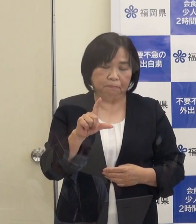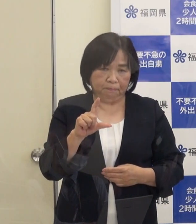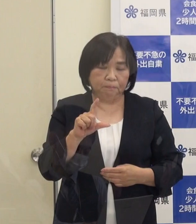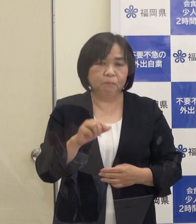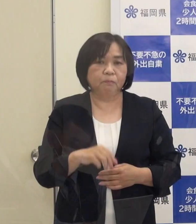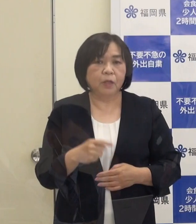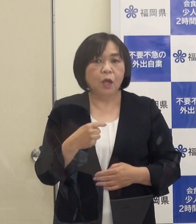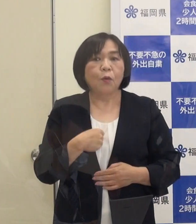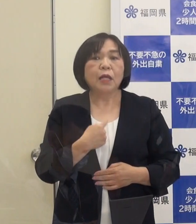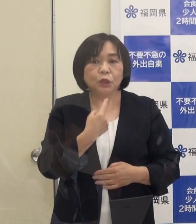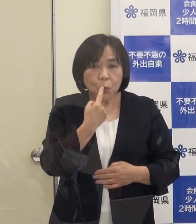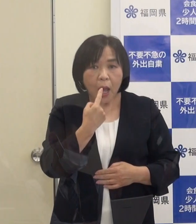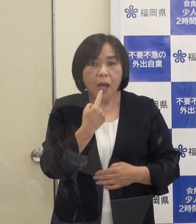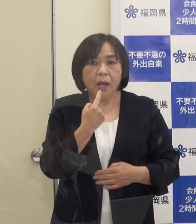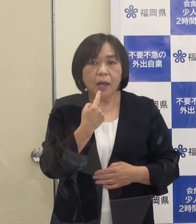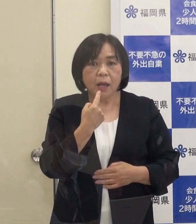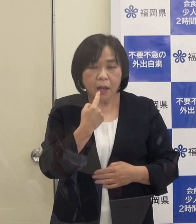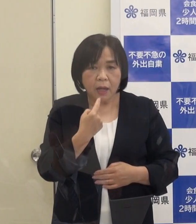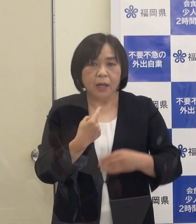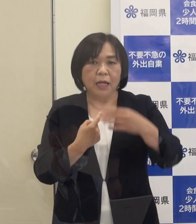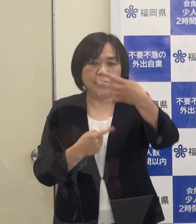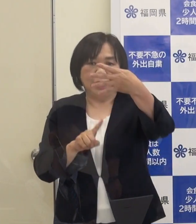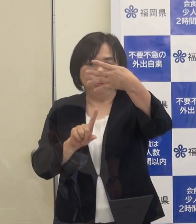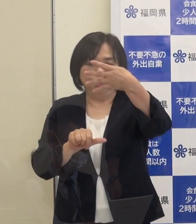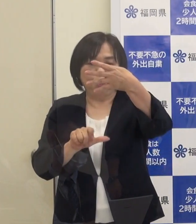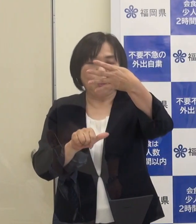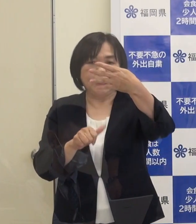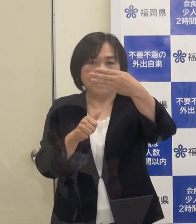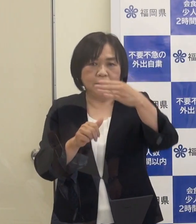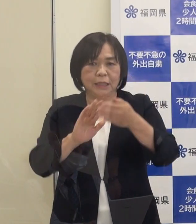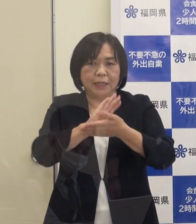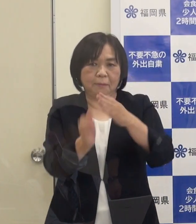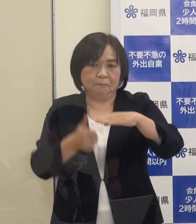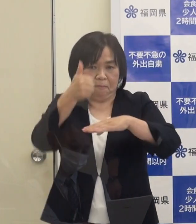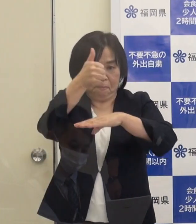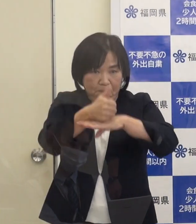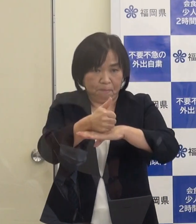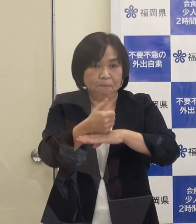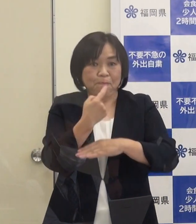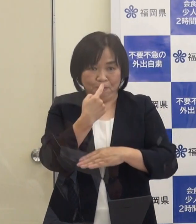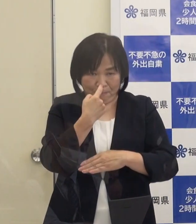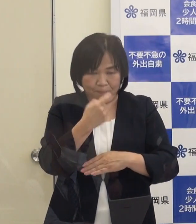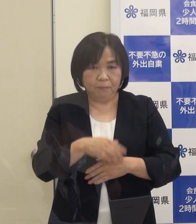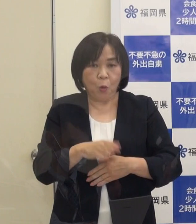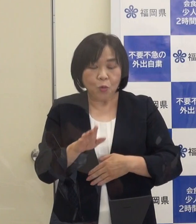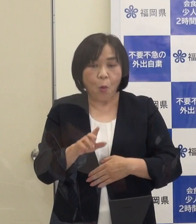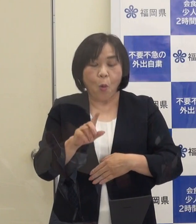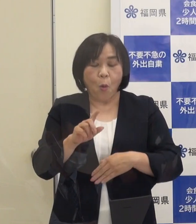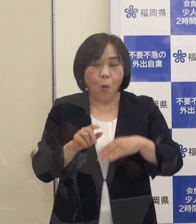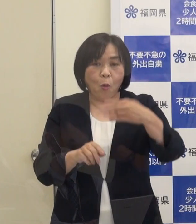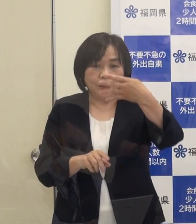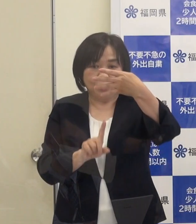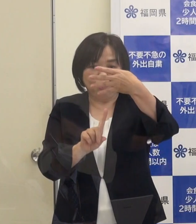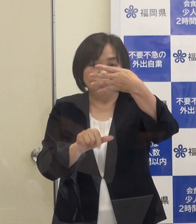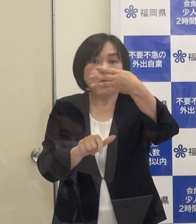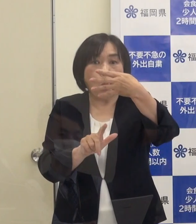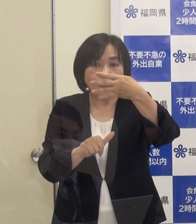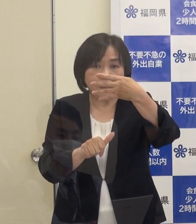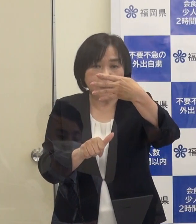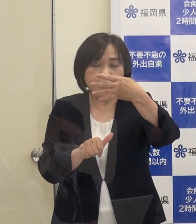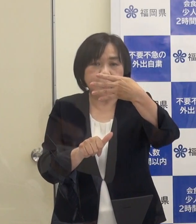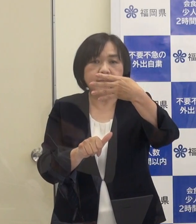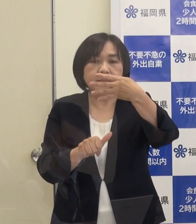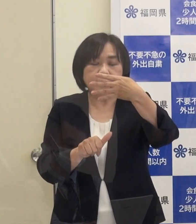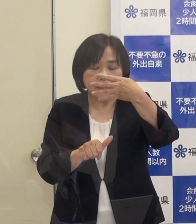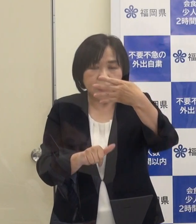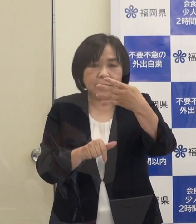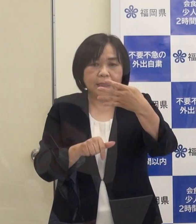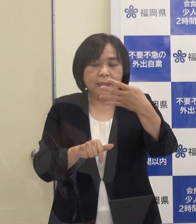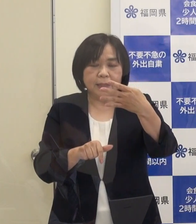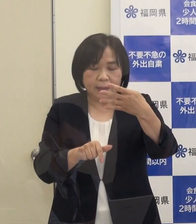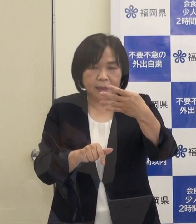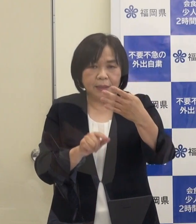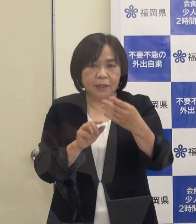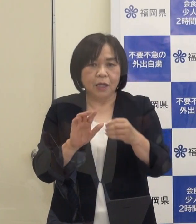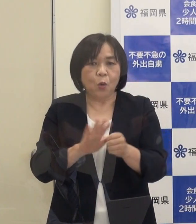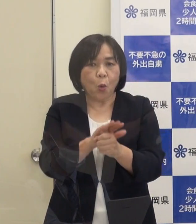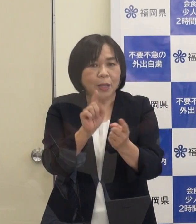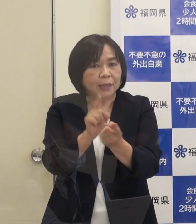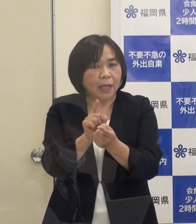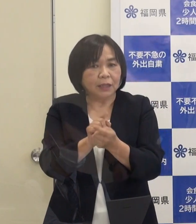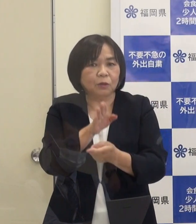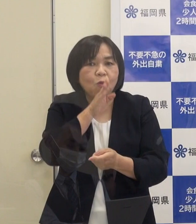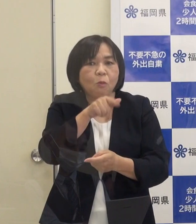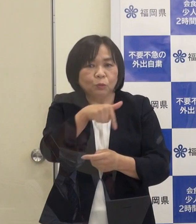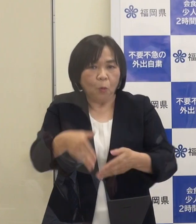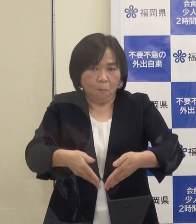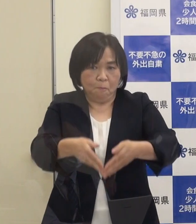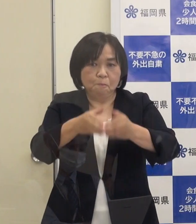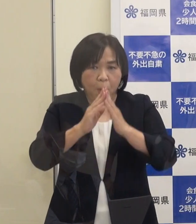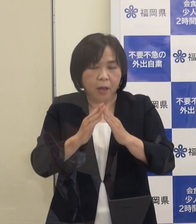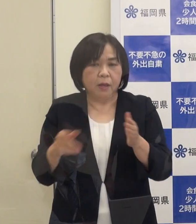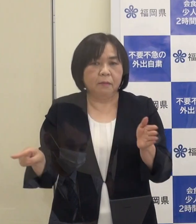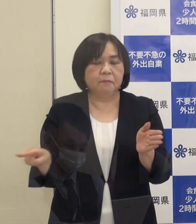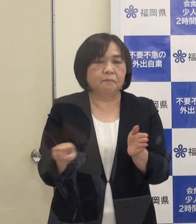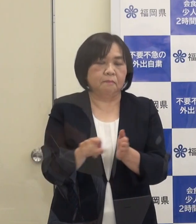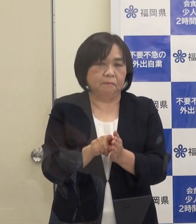私は１５日に知事に就任したわけですが 即日コロナ対策本部会議を開催し対応してきたところです